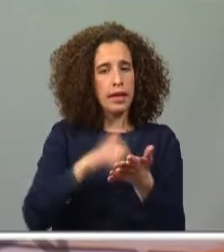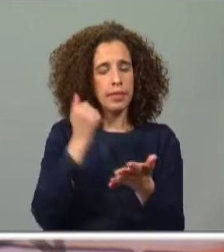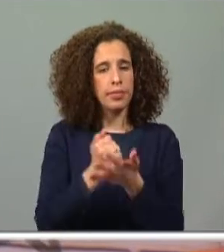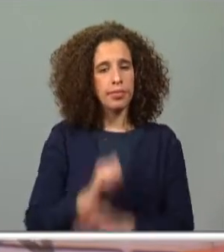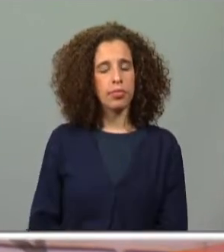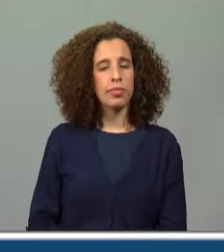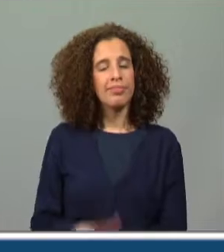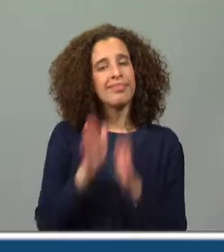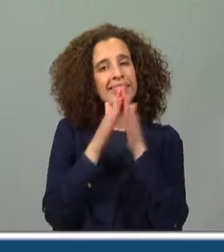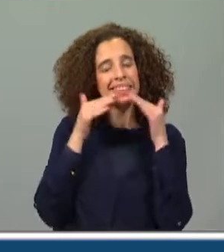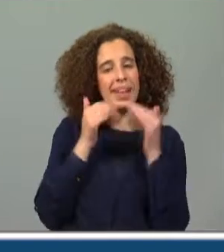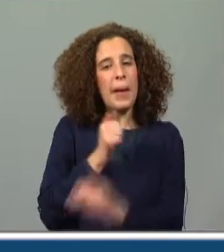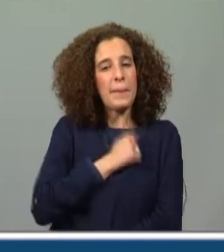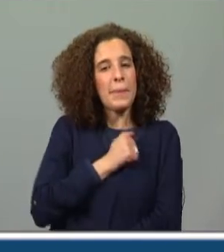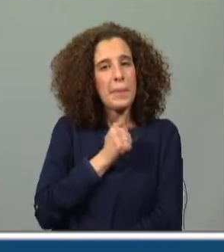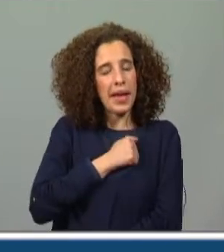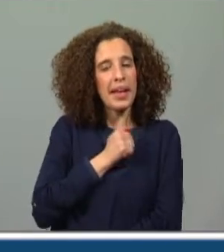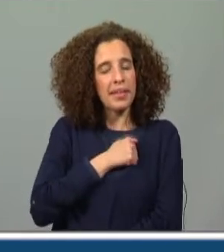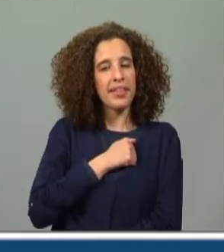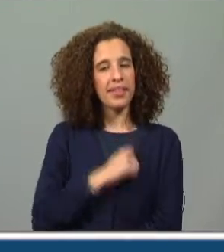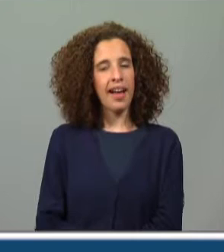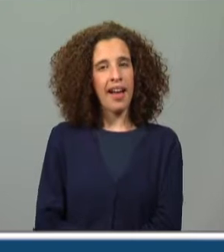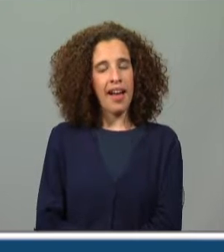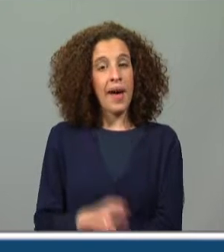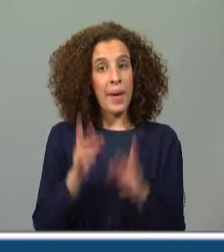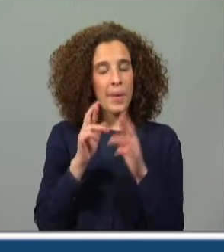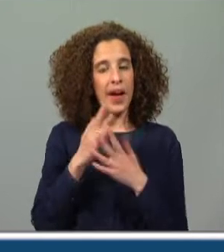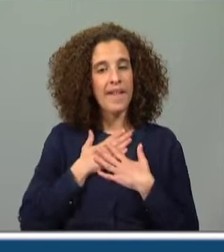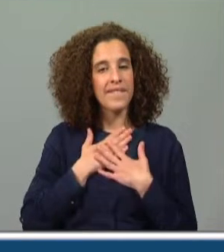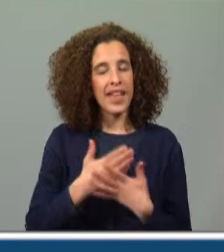com o sorriso e o coração bater Isto é espectando cheia de vontade ansiosa 帶著微笑和心跳 這是充滿渴望的等待